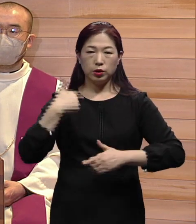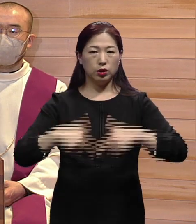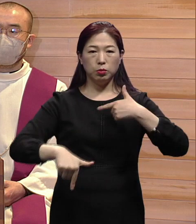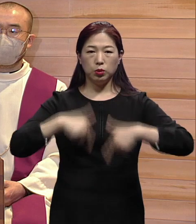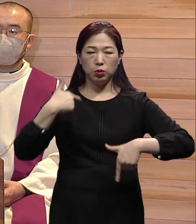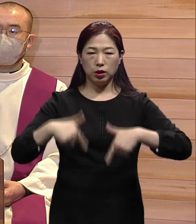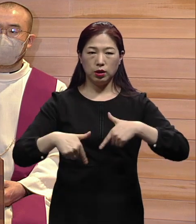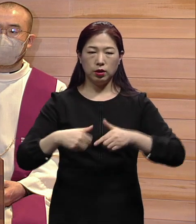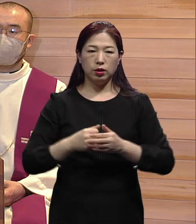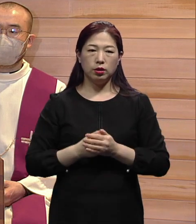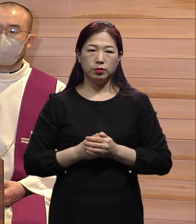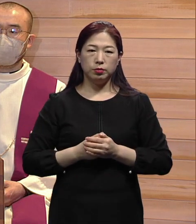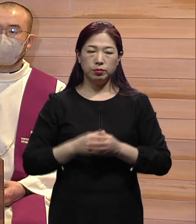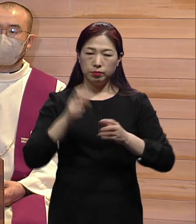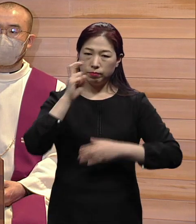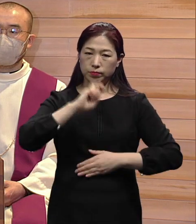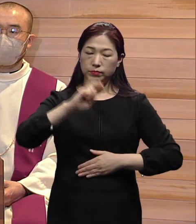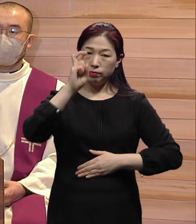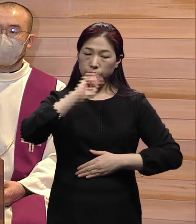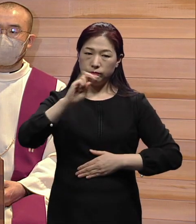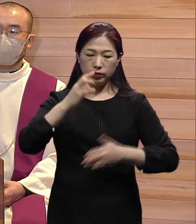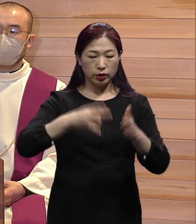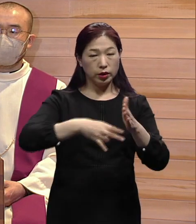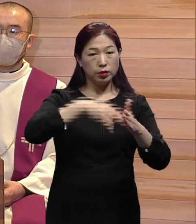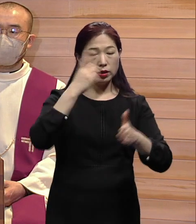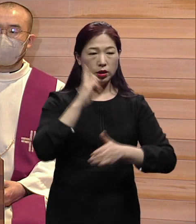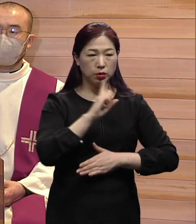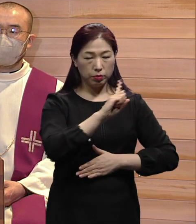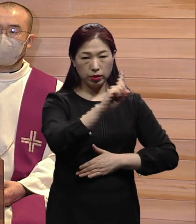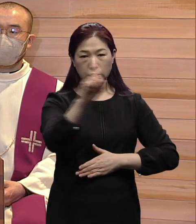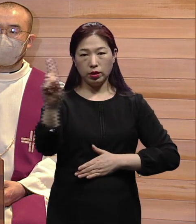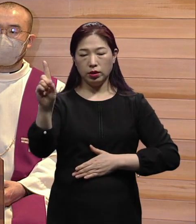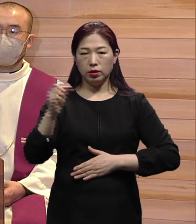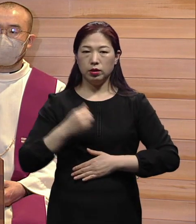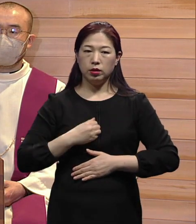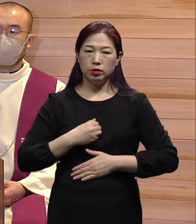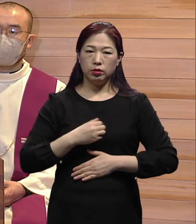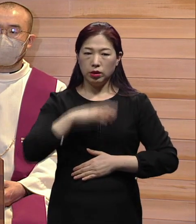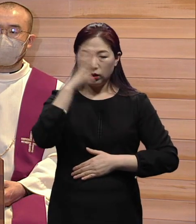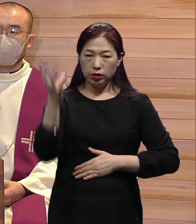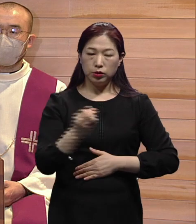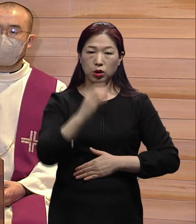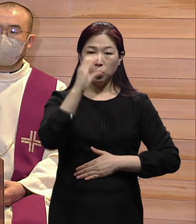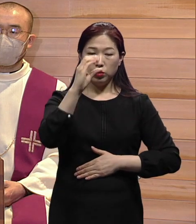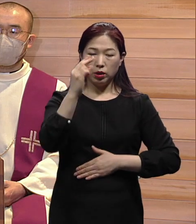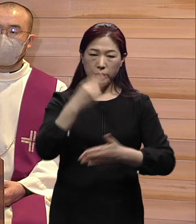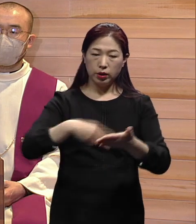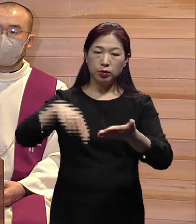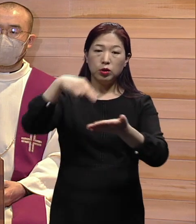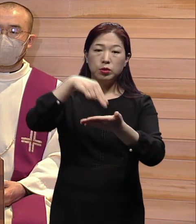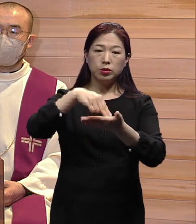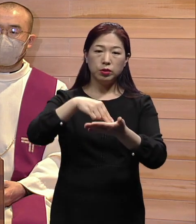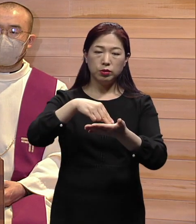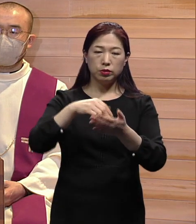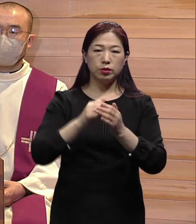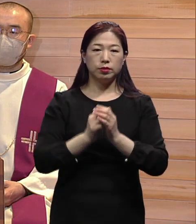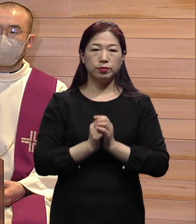예루살렘아! 너의 성문에 이미 우리 발이 서 있구나" 라고 노래합니다